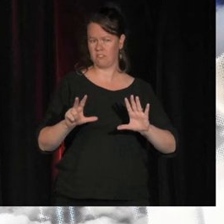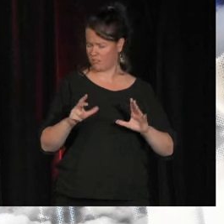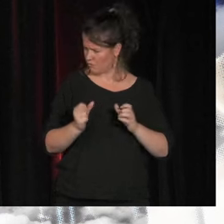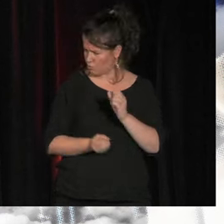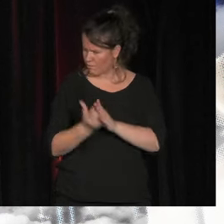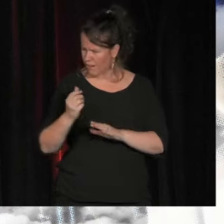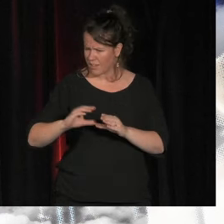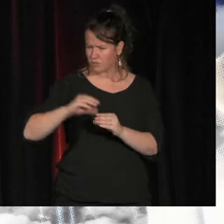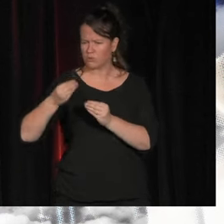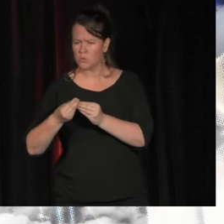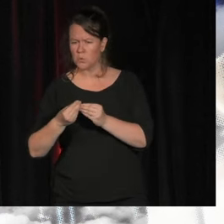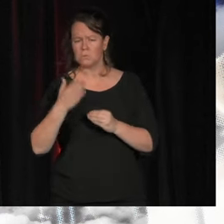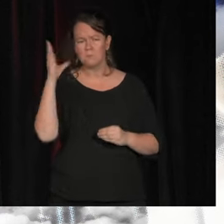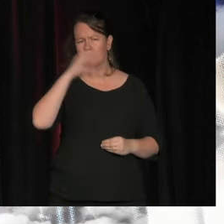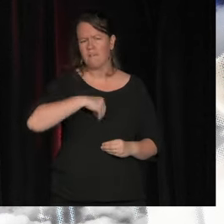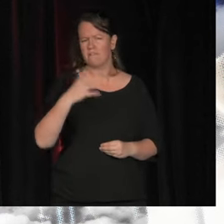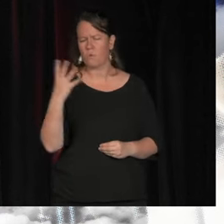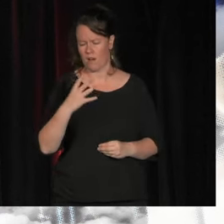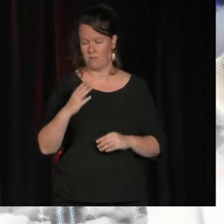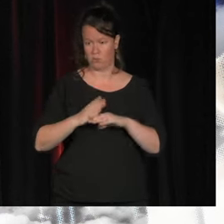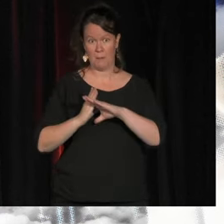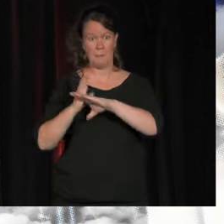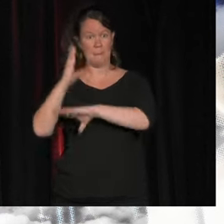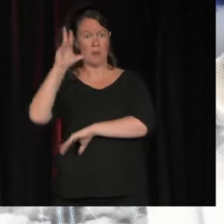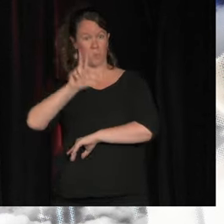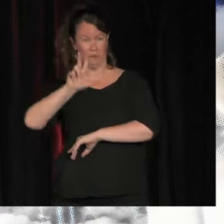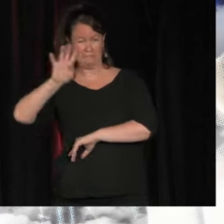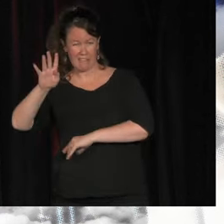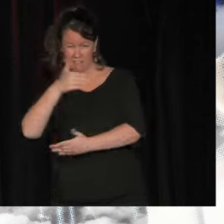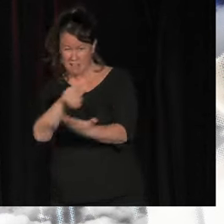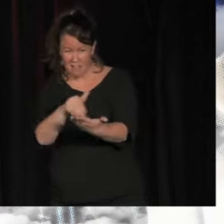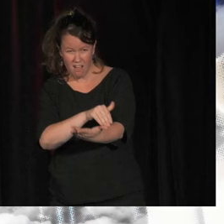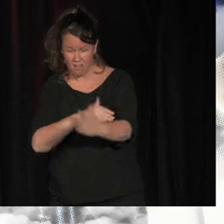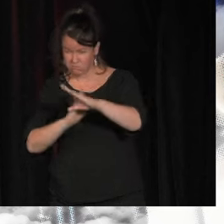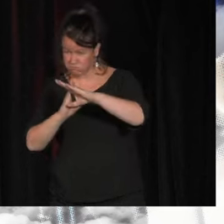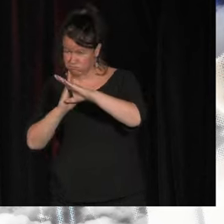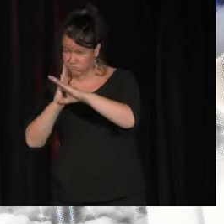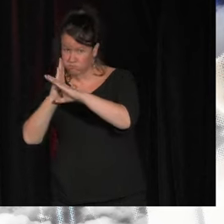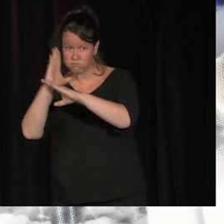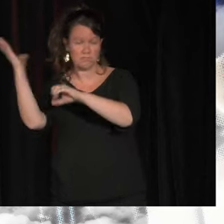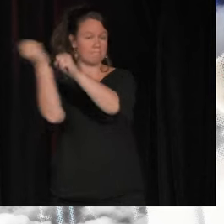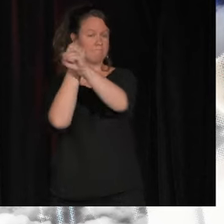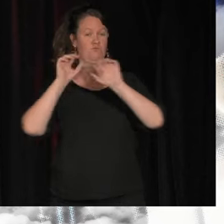c'était, mais je crois que c'était WotLK ou un truc comme ça. Bref, ils passent tout de suite à trois ou quatre milliards et ça ne fait que monter jusqu'aux neuf milliards de revenus de l'année 2022.